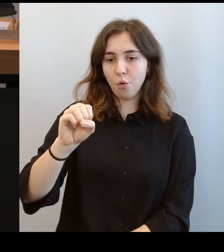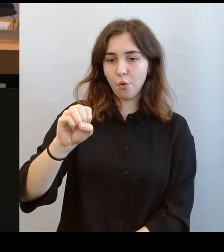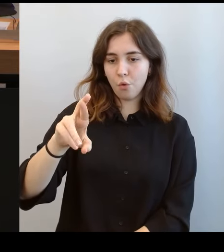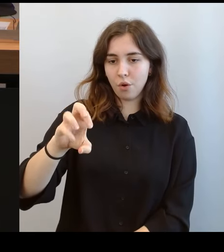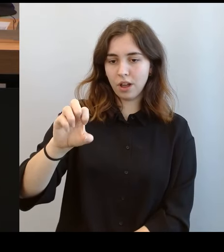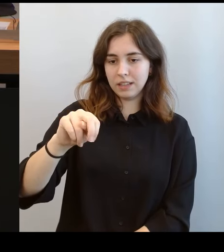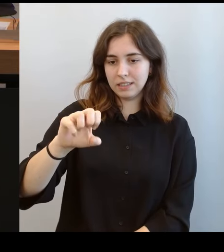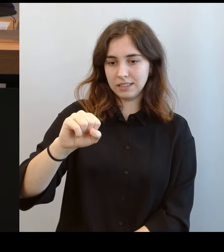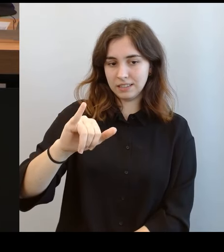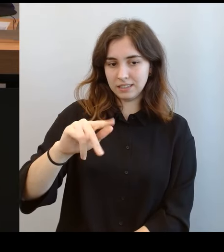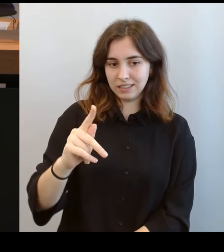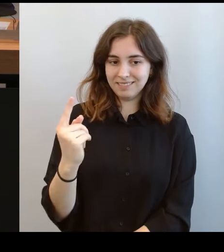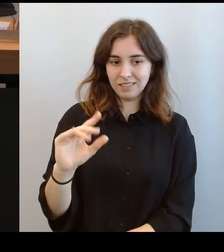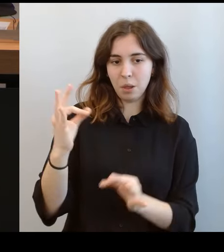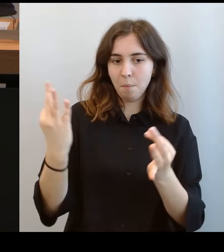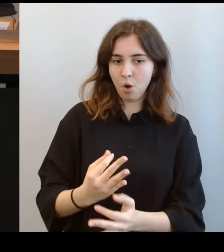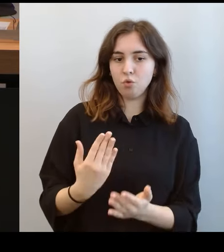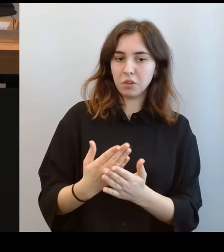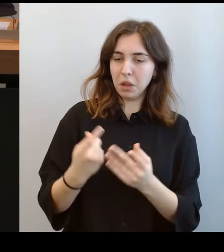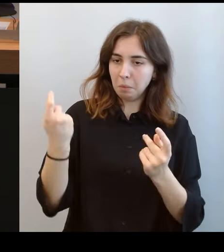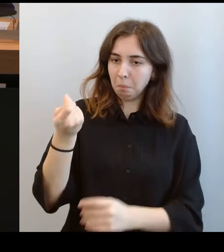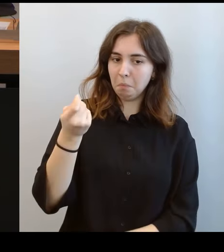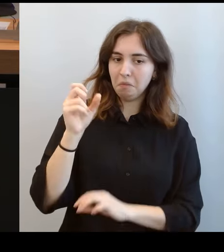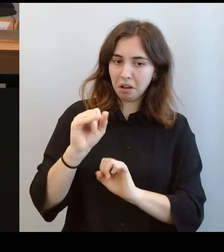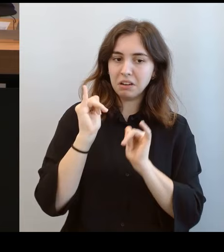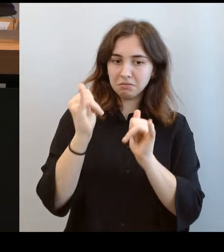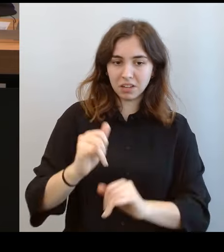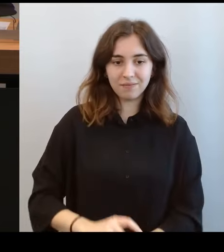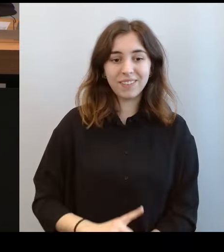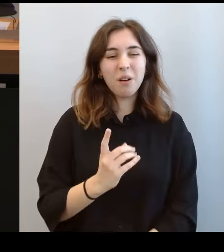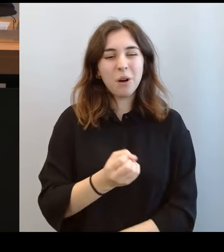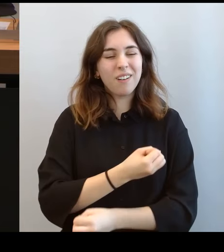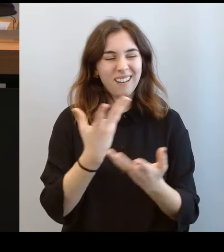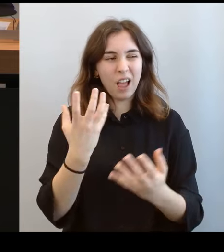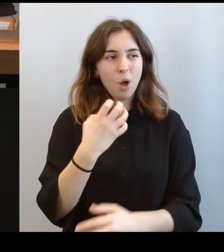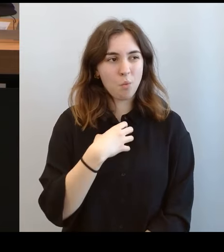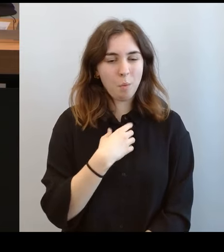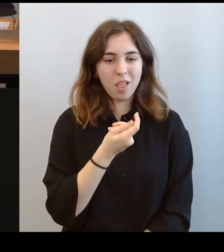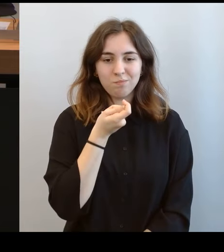Was ja auch ein Problem ist bei der Vergütung, dass es durchaus andere attraktive Arbeitsplätze gibt und die